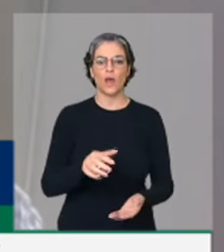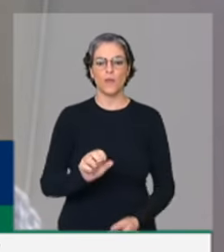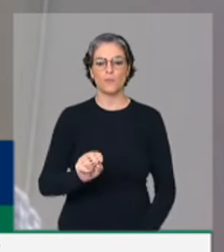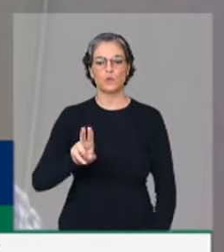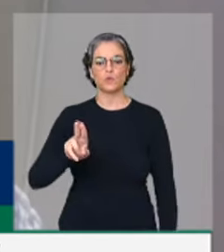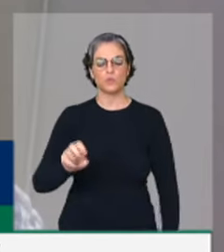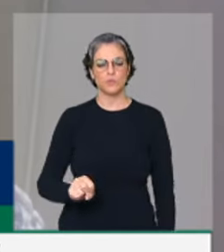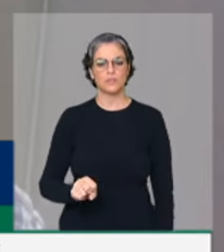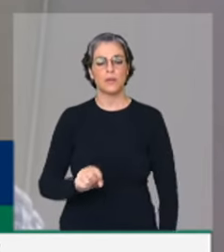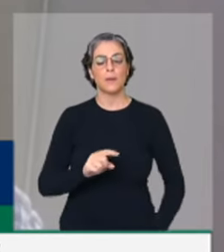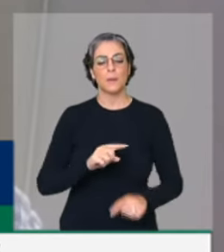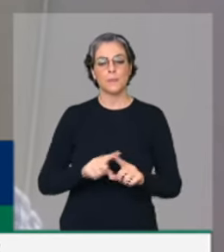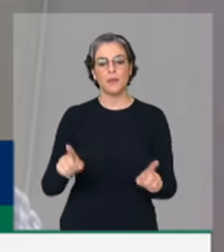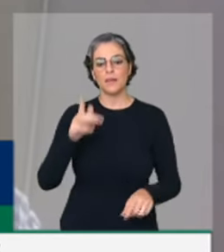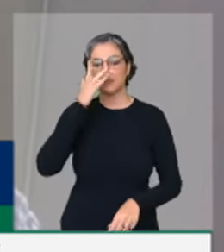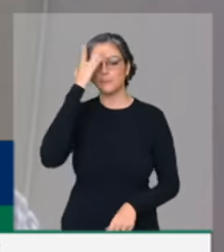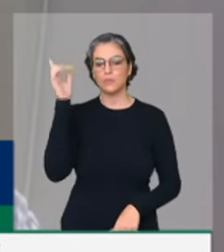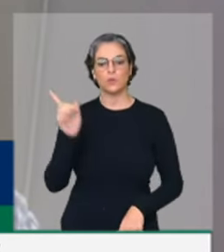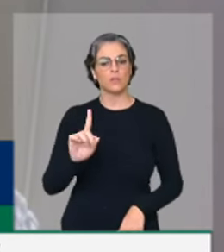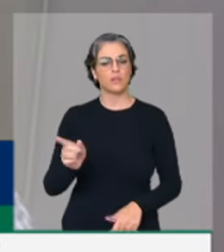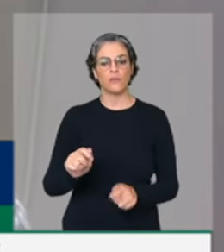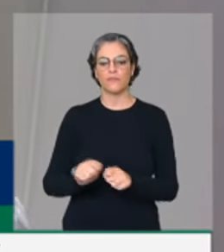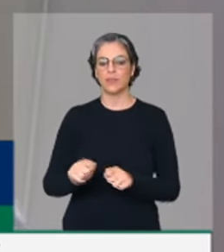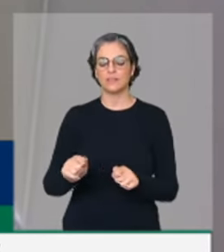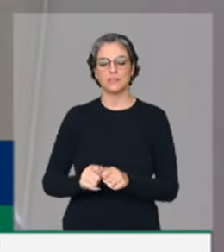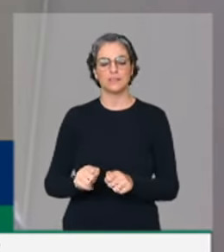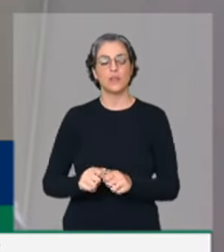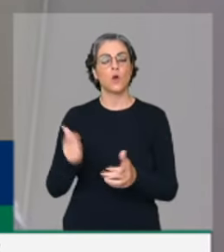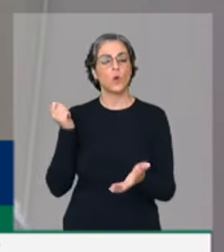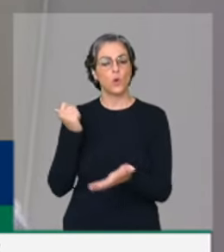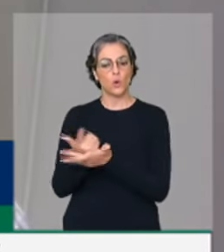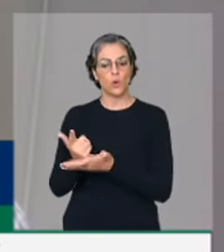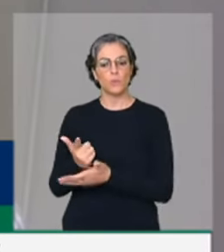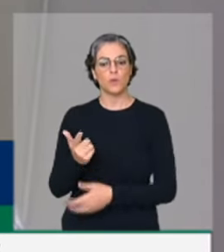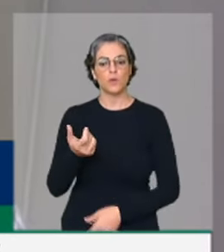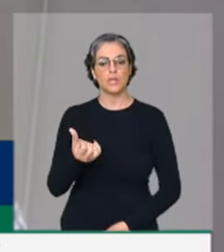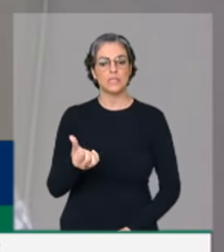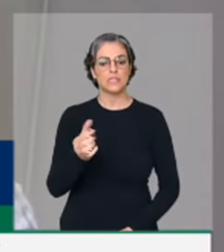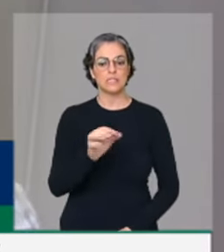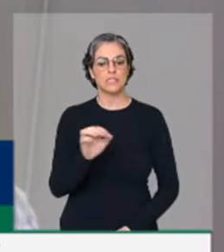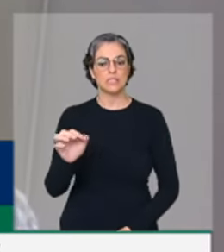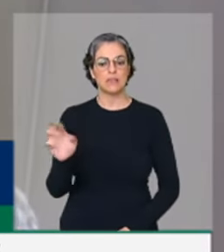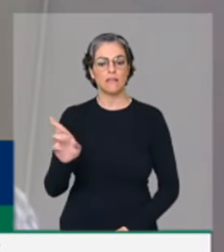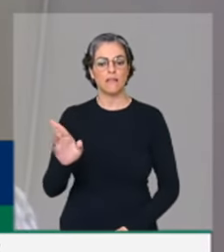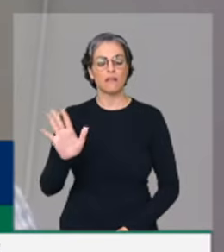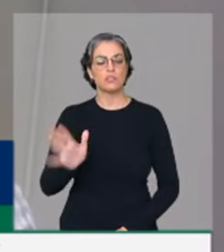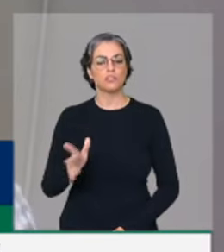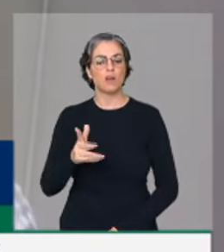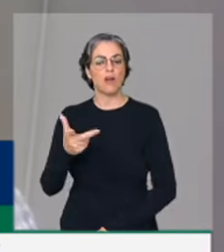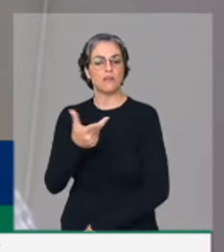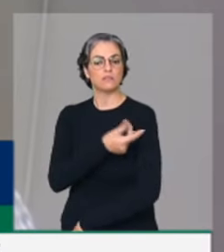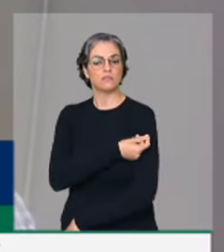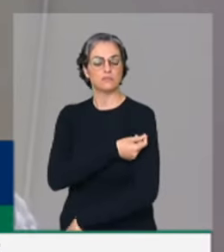COMPRARAM VACINAS A 600 REAIS E JÁ TOMARAM E TEM POLÍTICOS ENVOLVIDOS.... QUE DEPOIS EU VOU DAR UM NOME, VOU CERTIFICAR DIREITO QUE